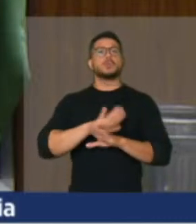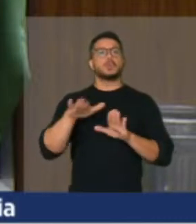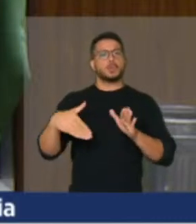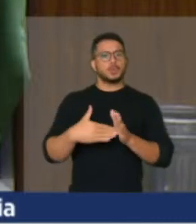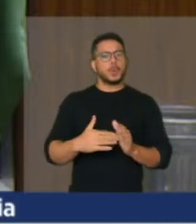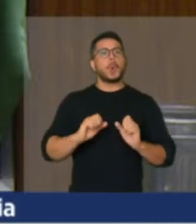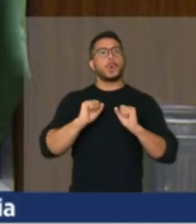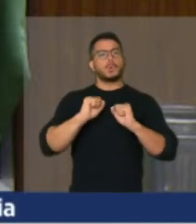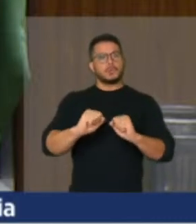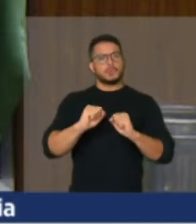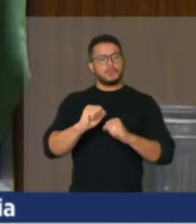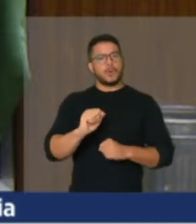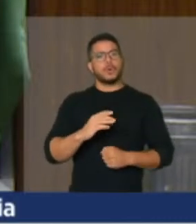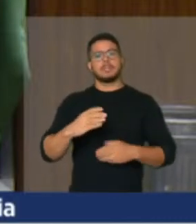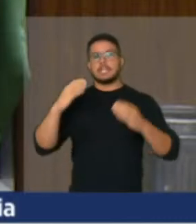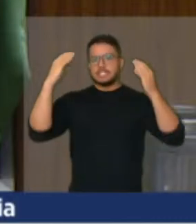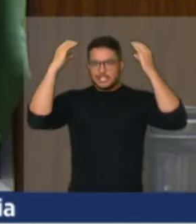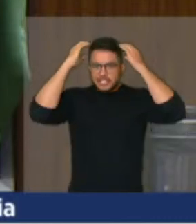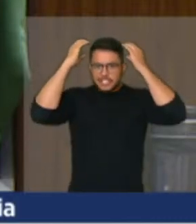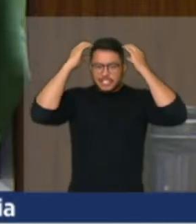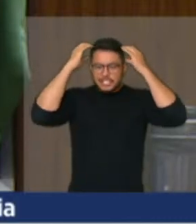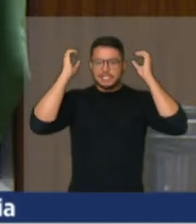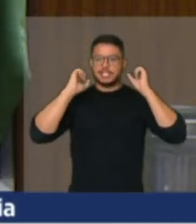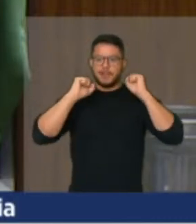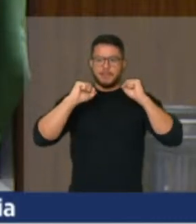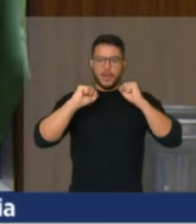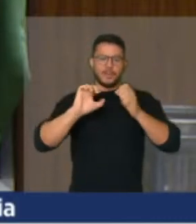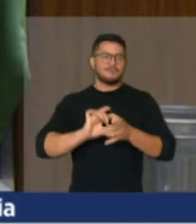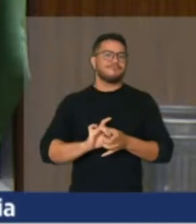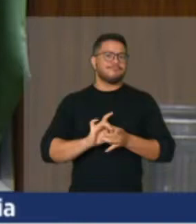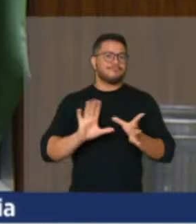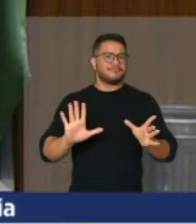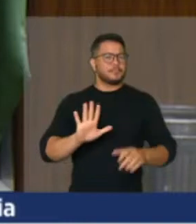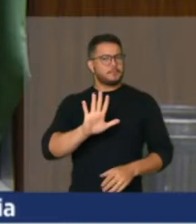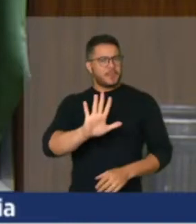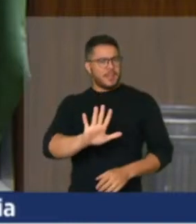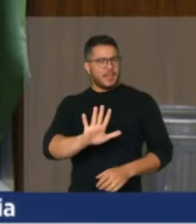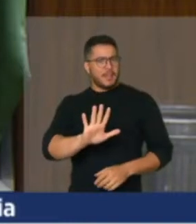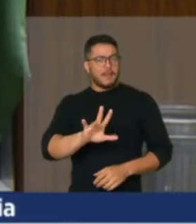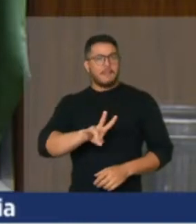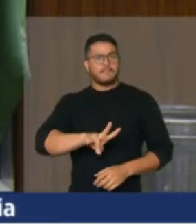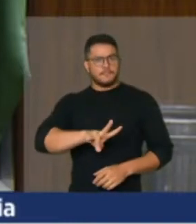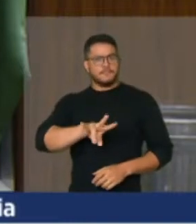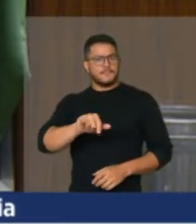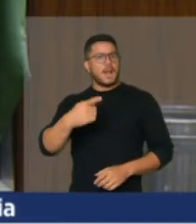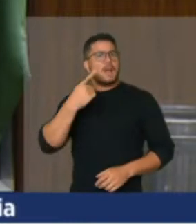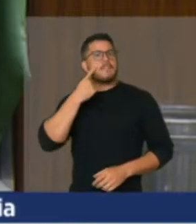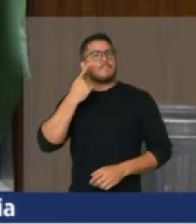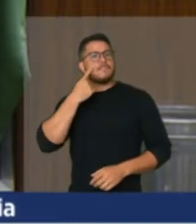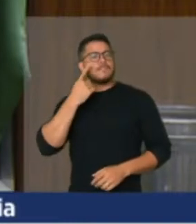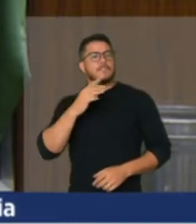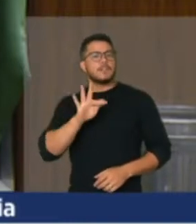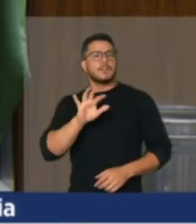DISNEYLÂNDIA, UMA FESTA DANADA, ESPERA AÍ FACILITO PASSAR ALI EM FOZ DO IGUAÇU ", FECHA ASPAS, MINISTRO PAULO GUEDES, DEPUTADA TALÍRIA,